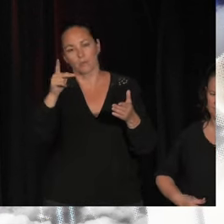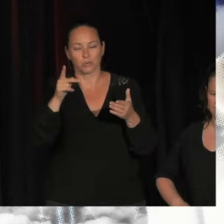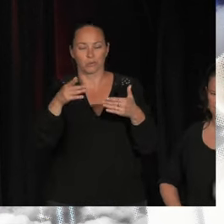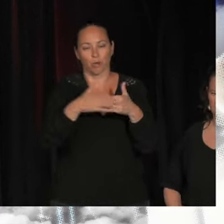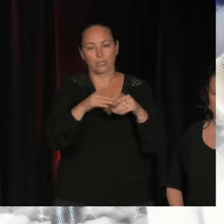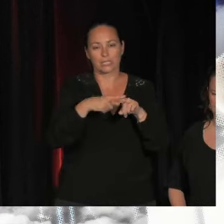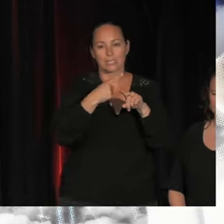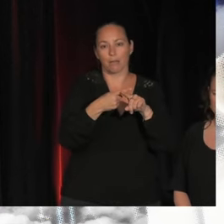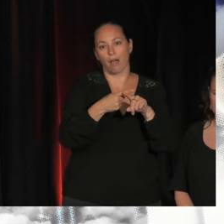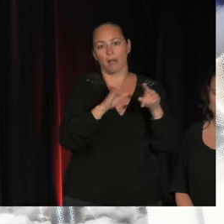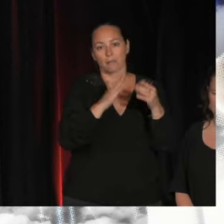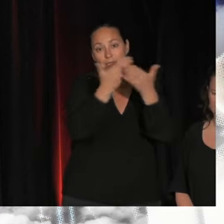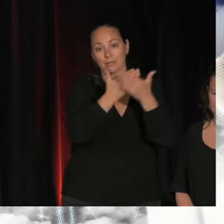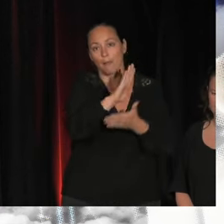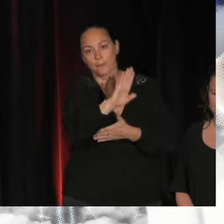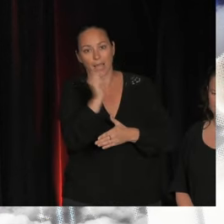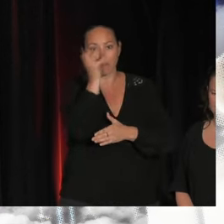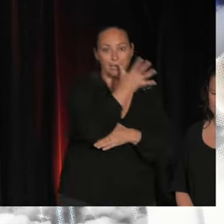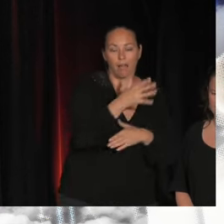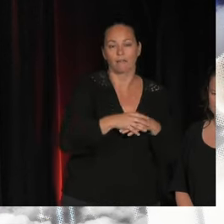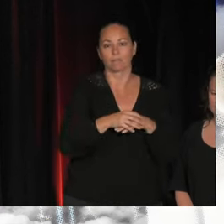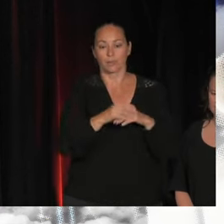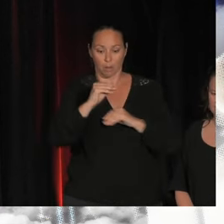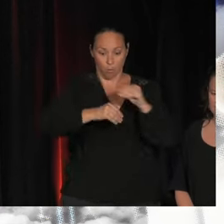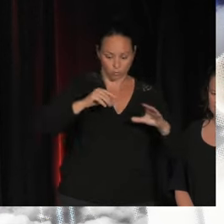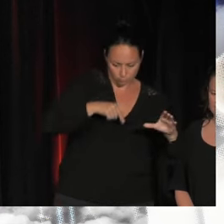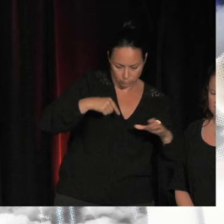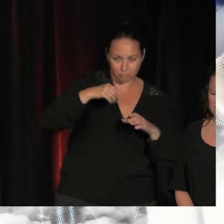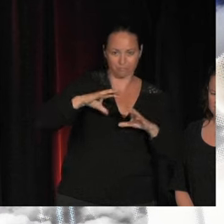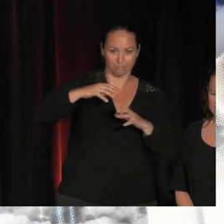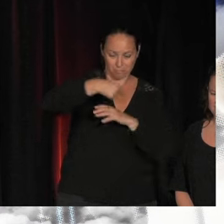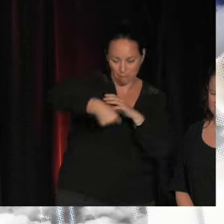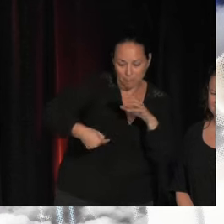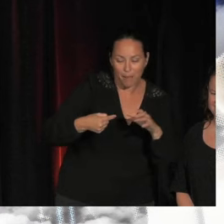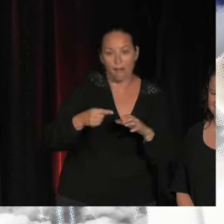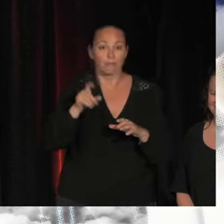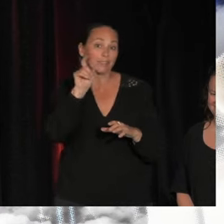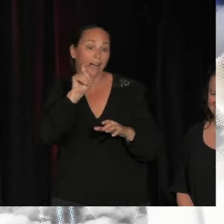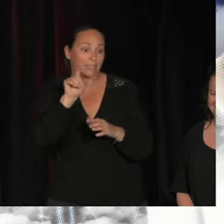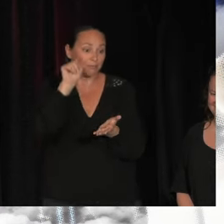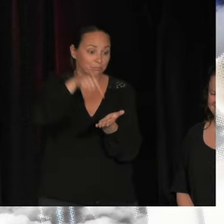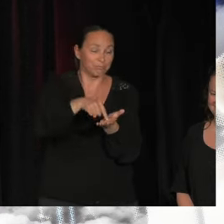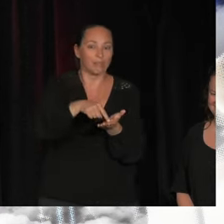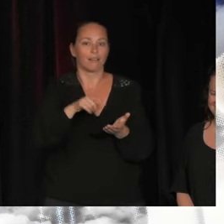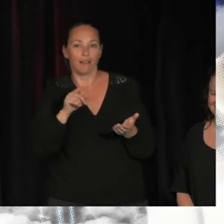donc des endroits de la planète Terre. Mykonos, il y a une map . Si tu veux. Je ne sais pas pourquoi. OK, d'accord.